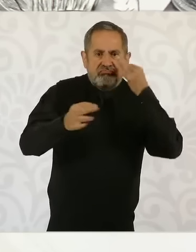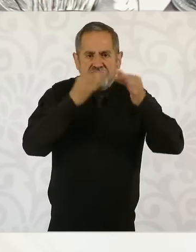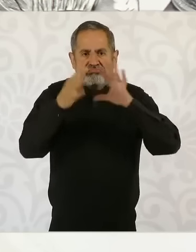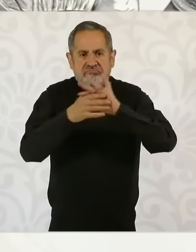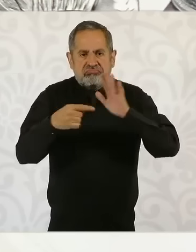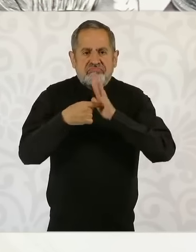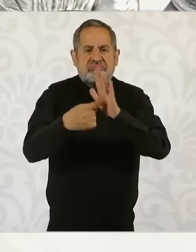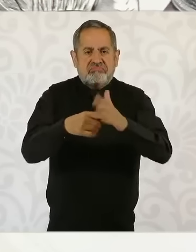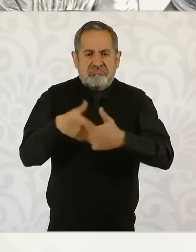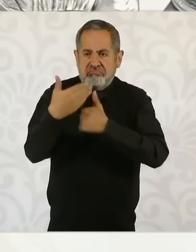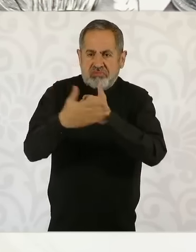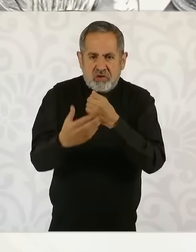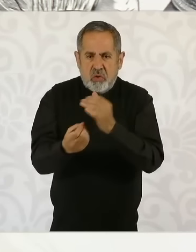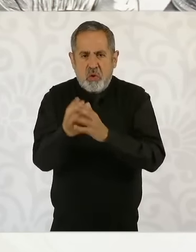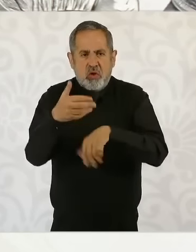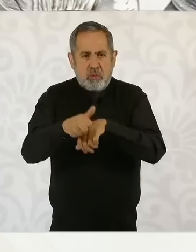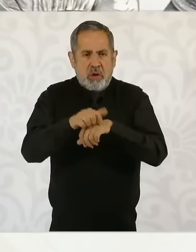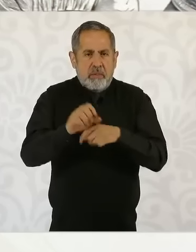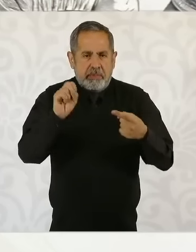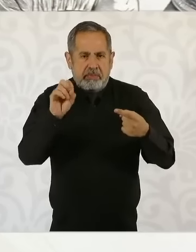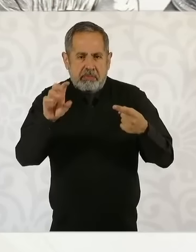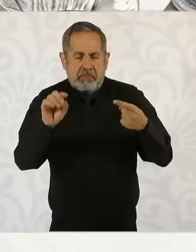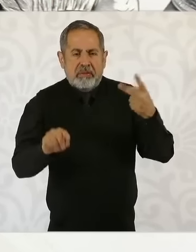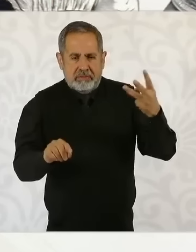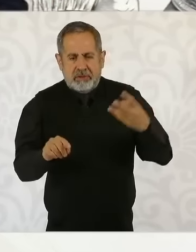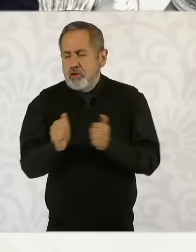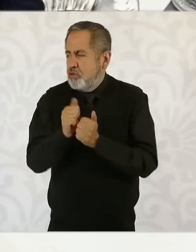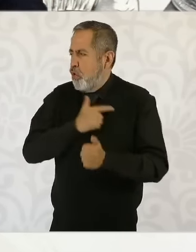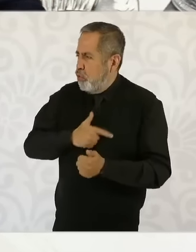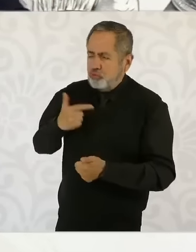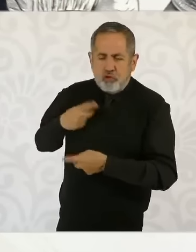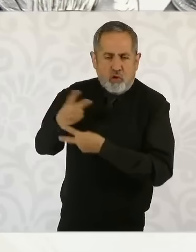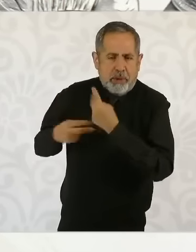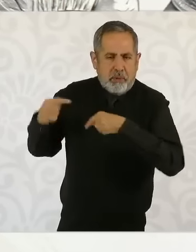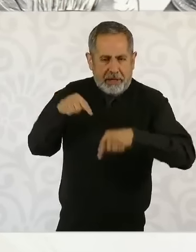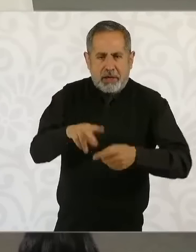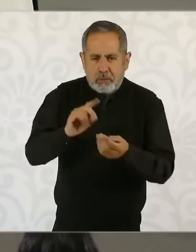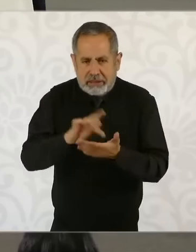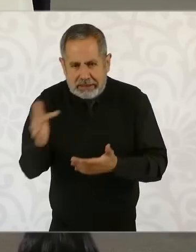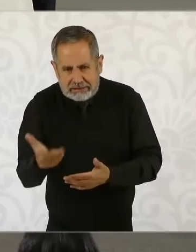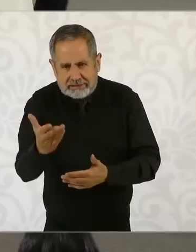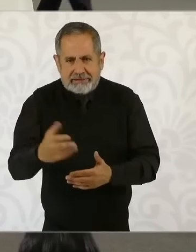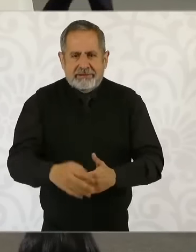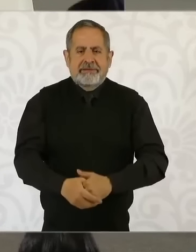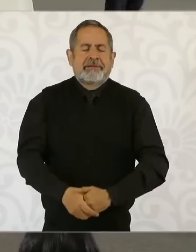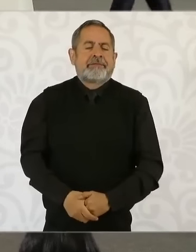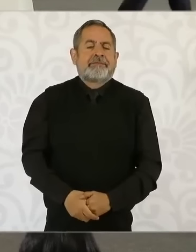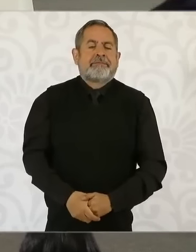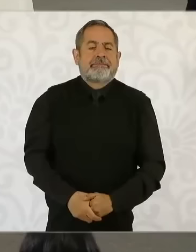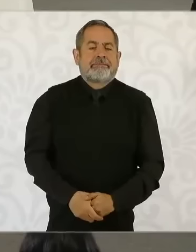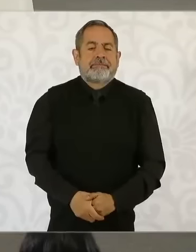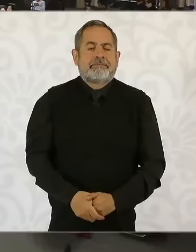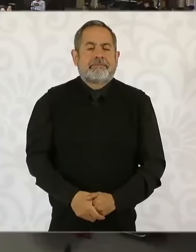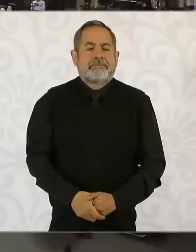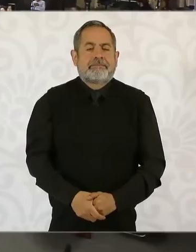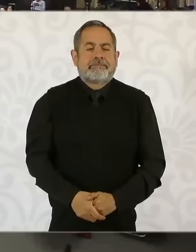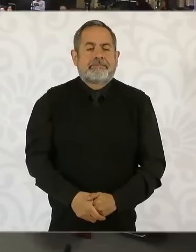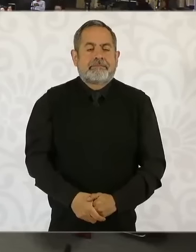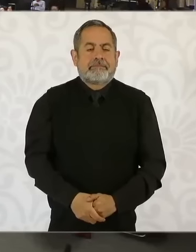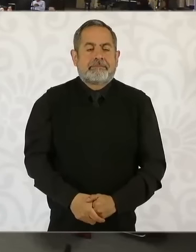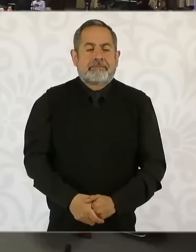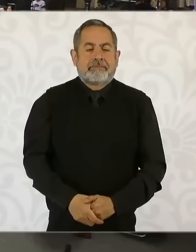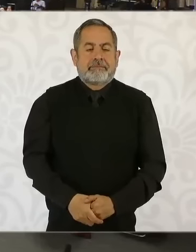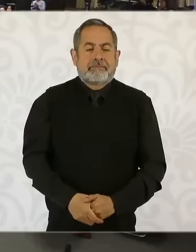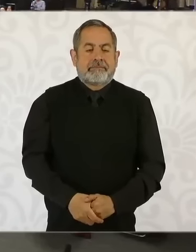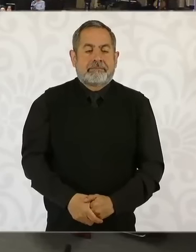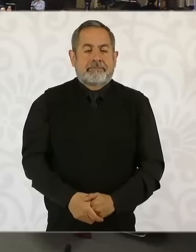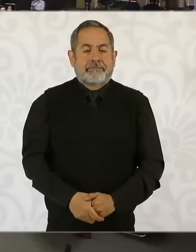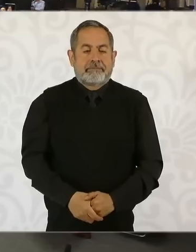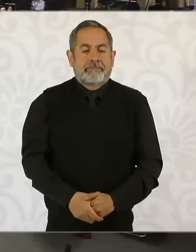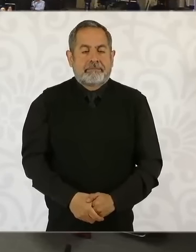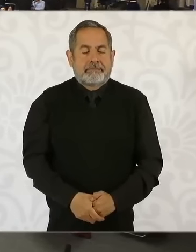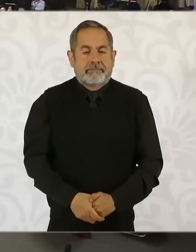actualización de estos números constantemente y por favor cuenten conmigo para lo que sea gracias